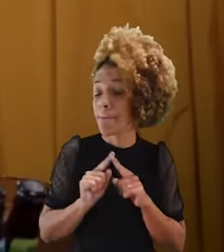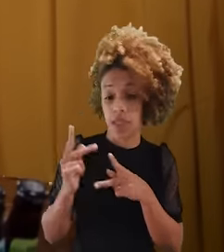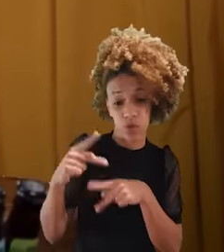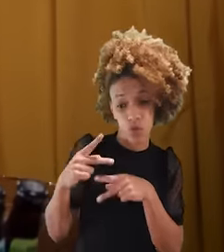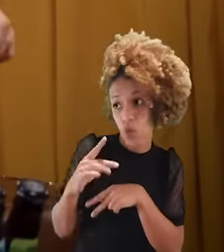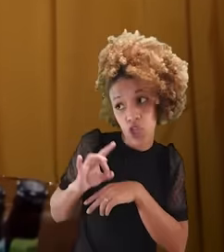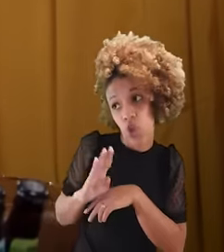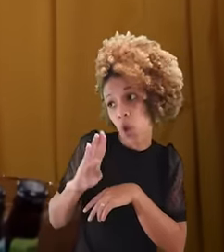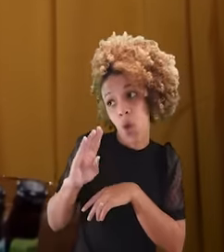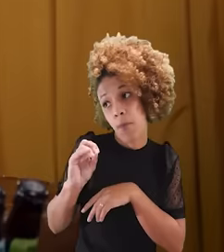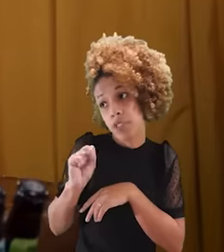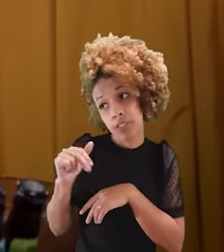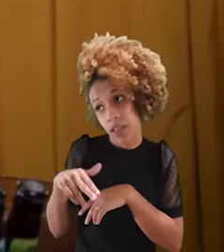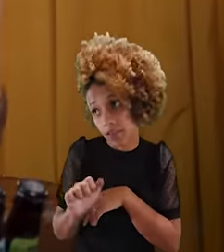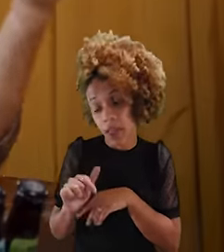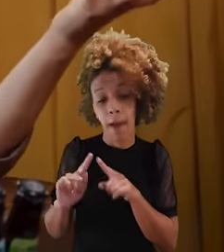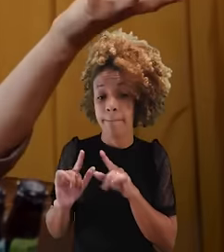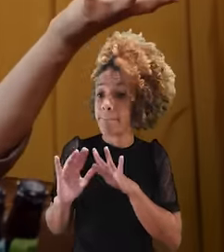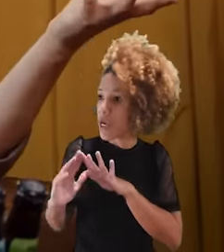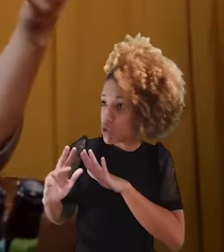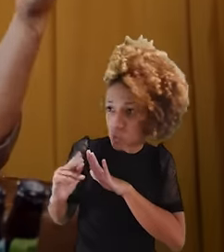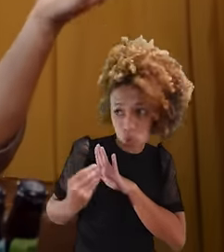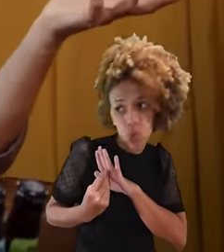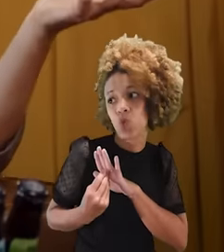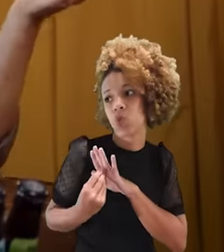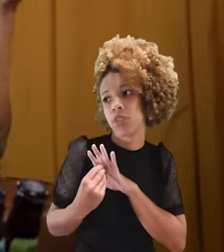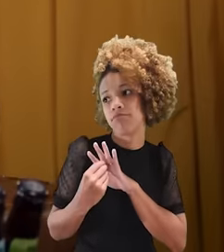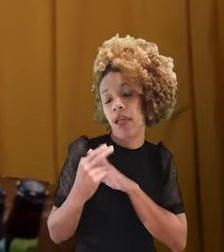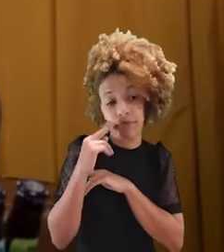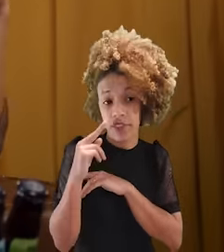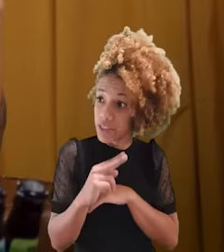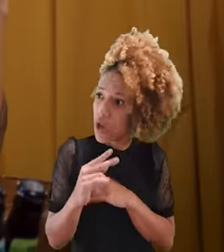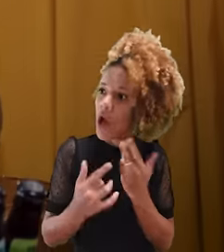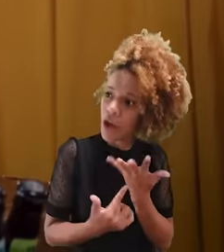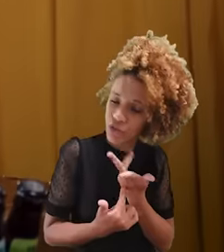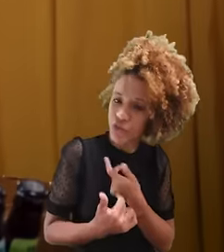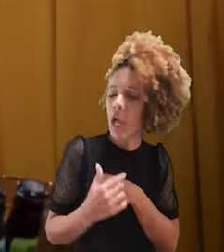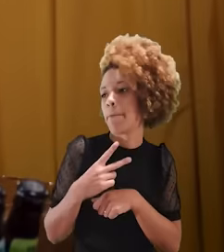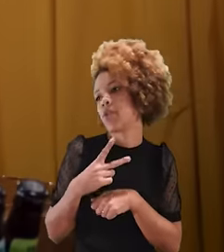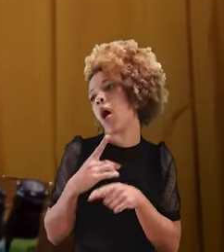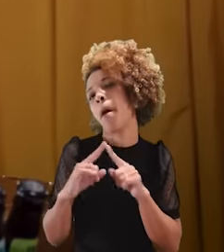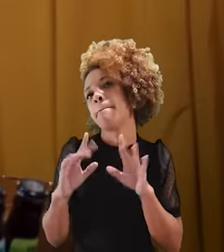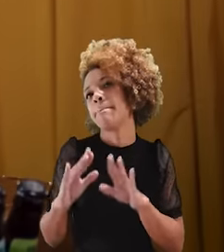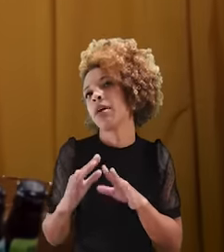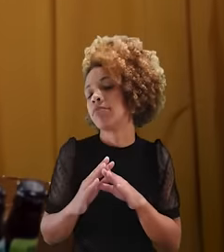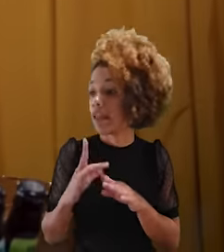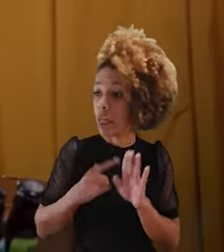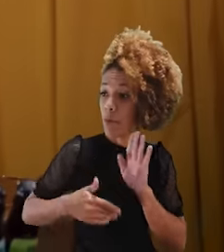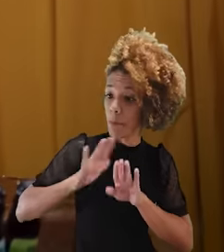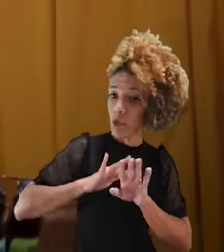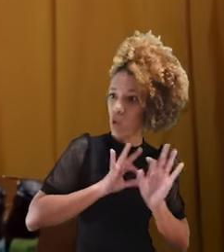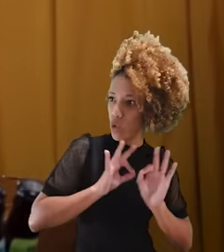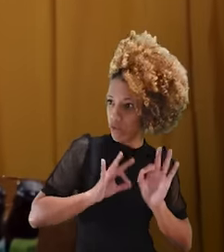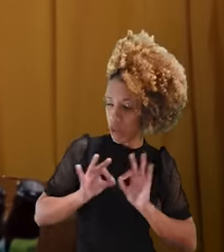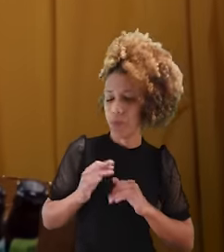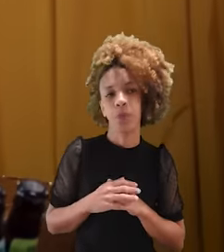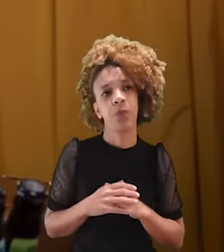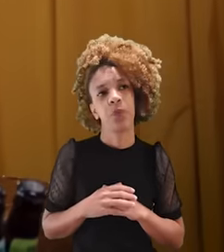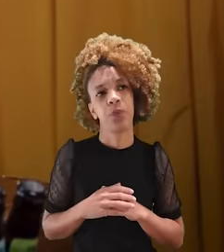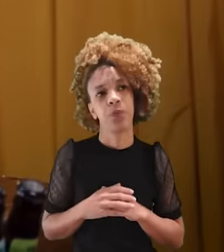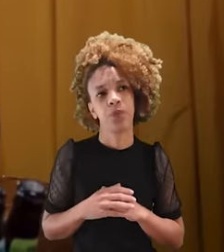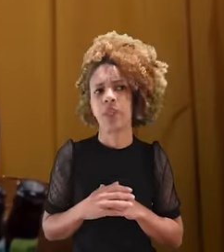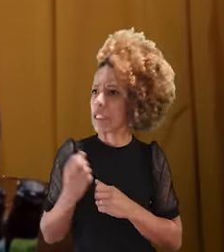só Bozena é toda min essa minha tessitura digamos sim artística e pessoal eh e e e falando disso